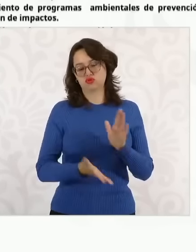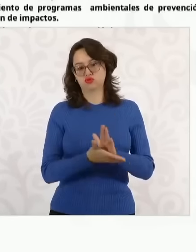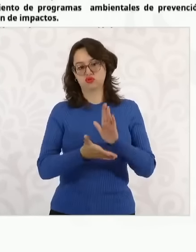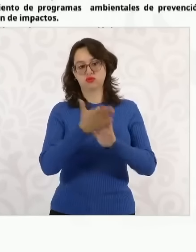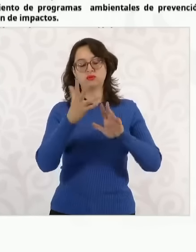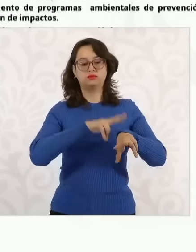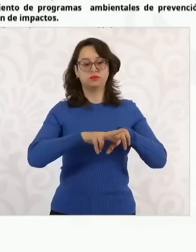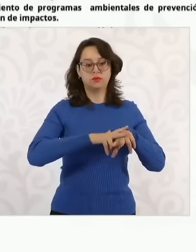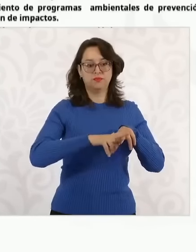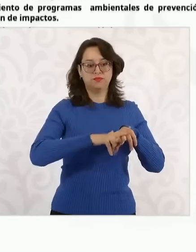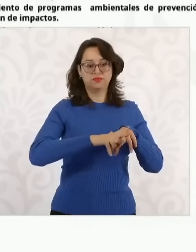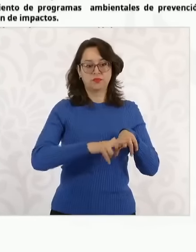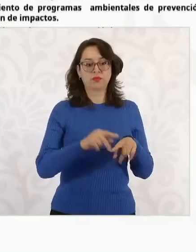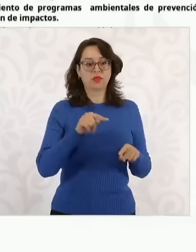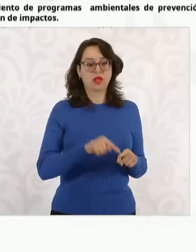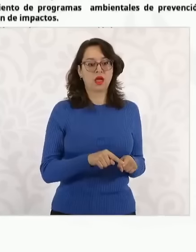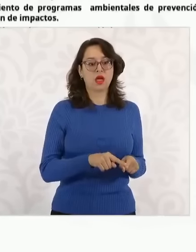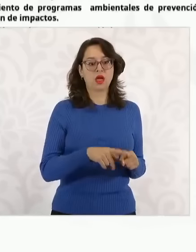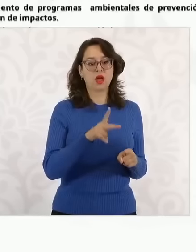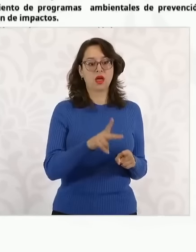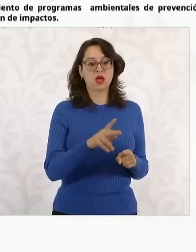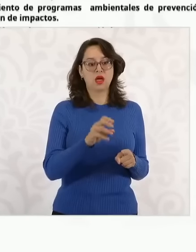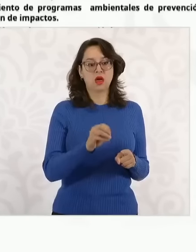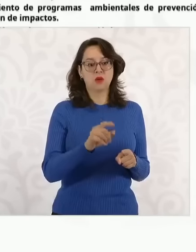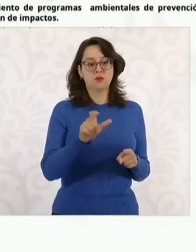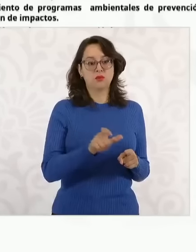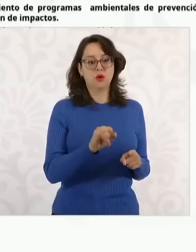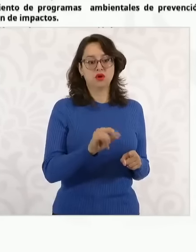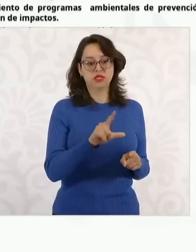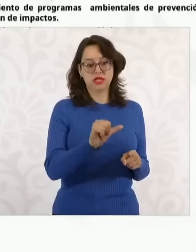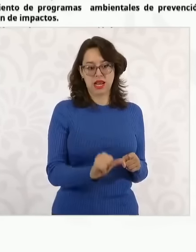Progreso. de Pochilá, pues es realmente el sur de Mérida, donde tenemos un complejo de